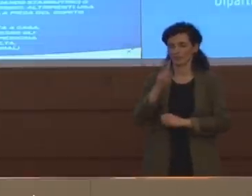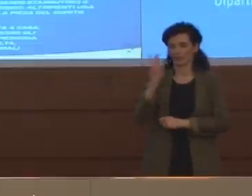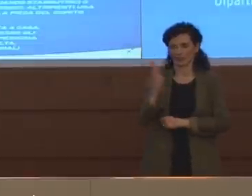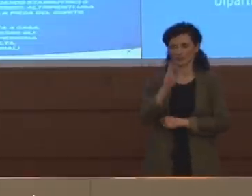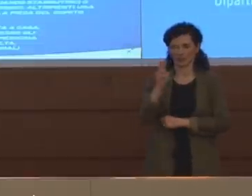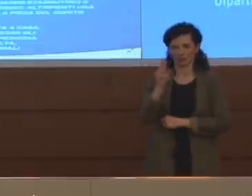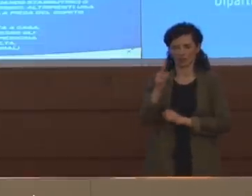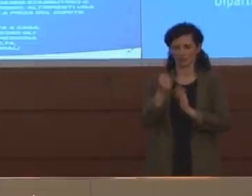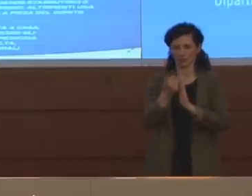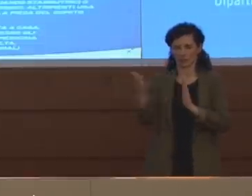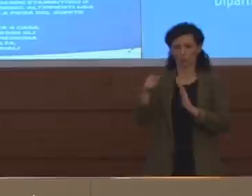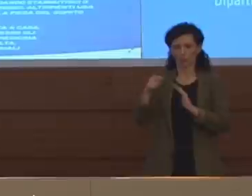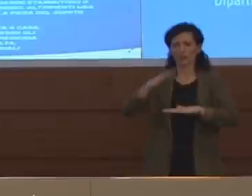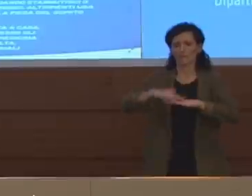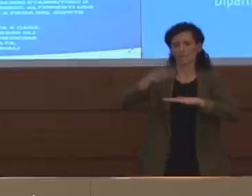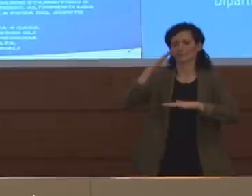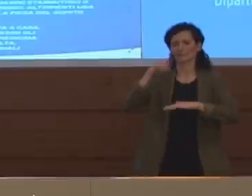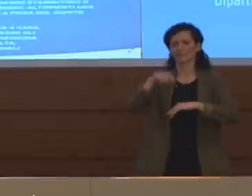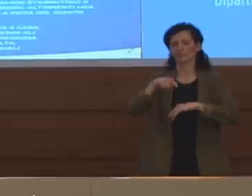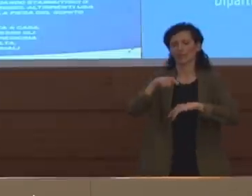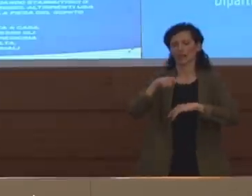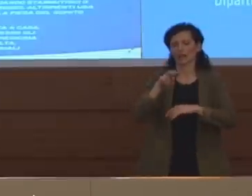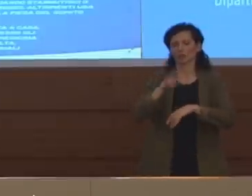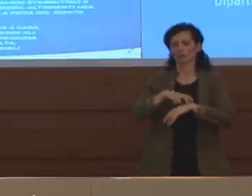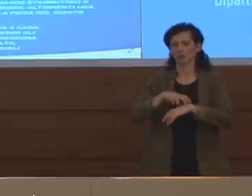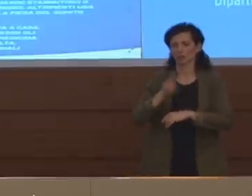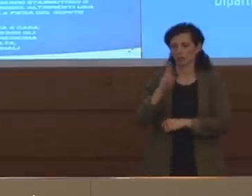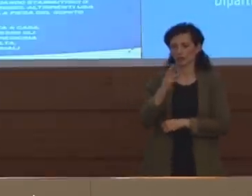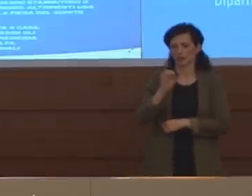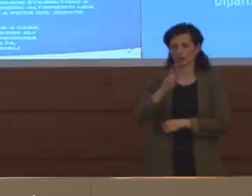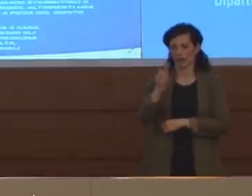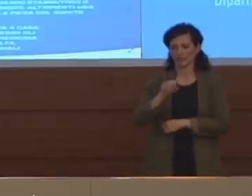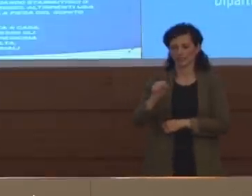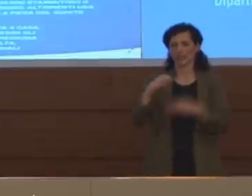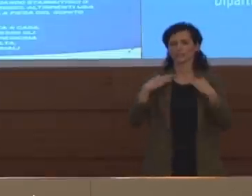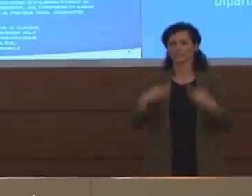mattina il Dottor Rezza all'Istituto Superiore di Sanità ha detto